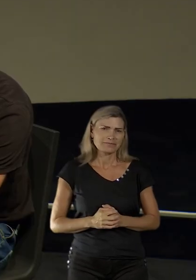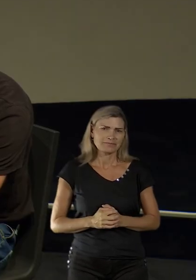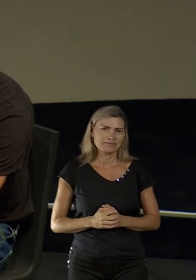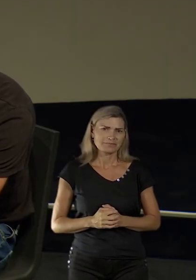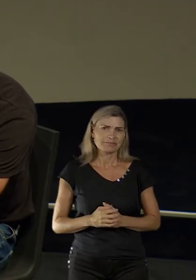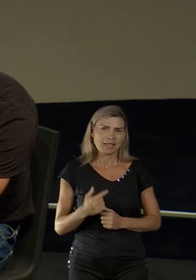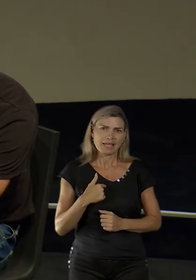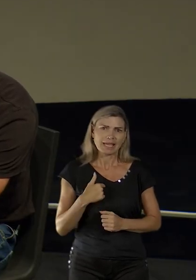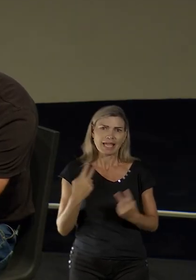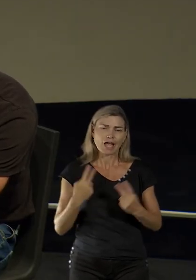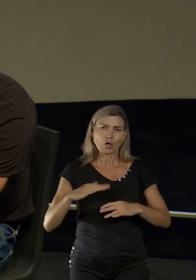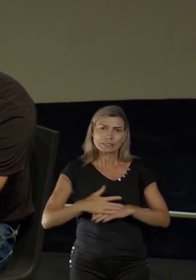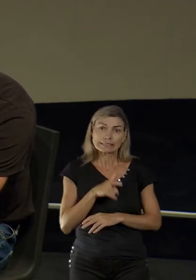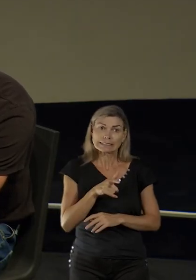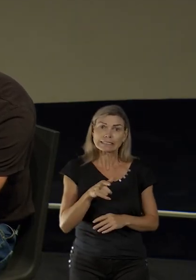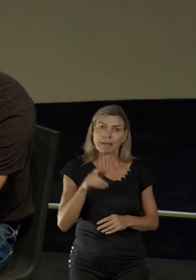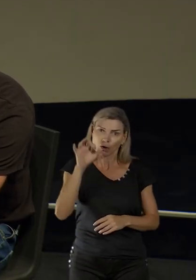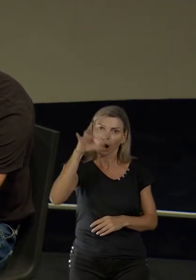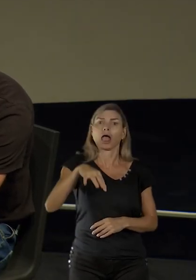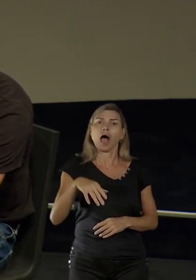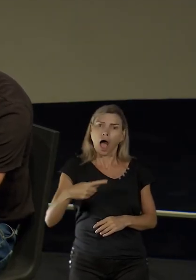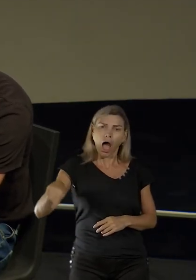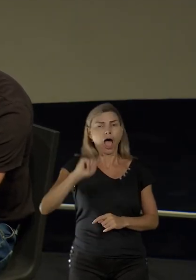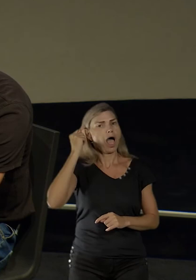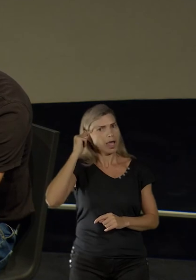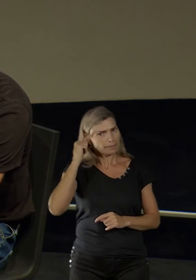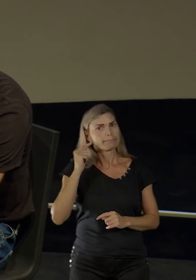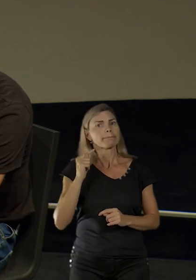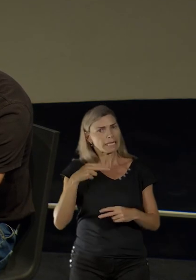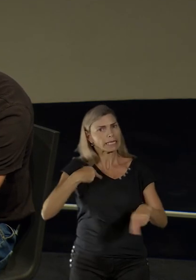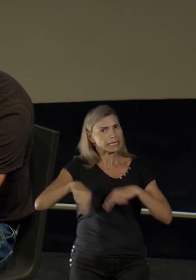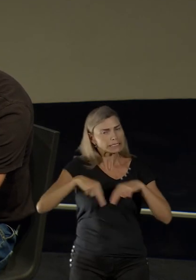Mně právě přijde důležité tu debatu vést co nejdéle. A možná teď.